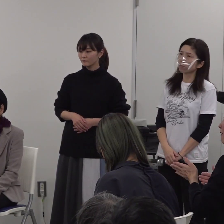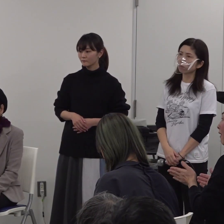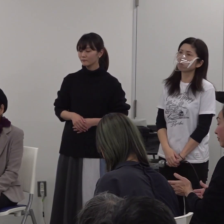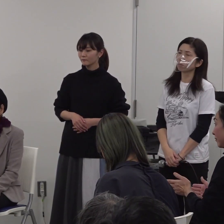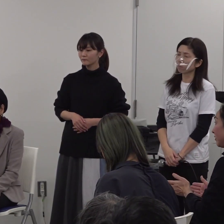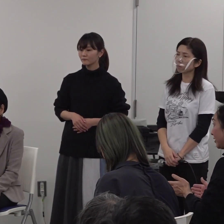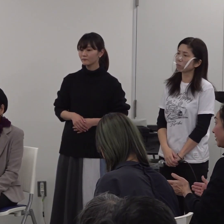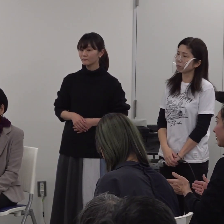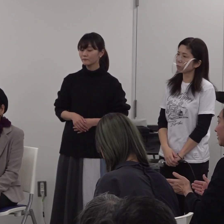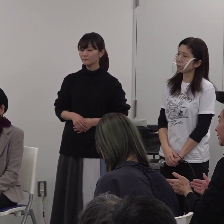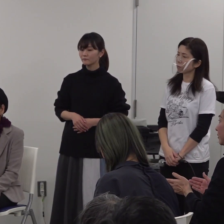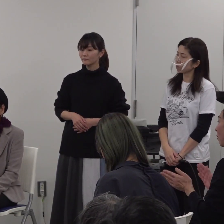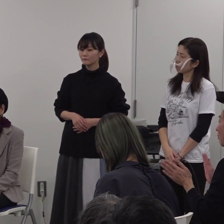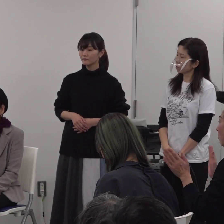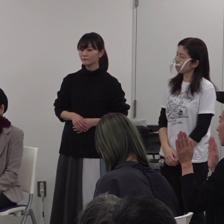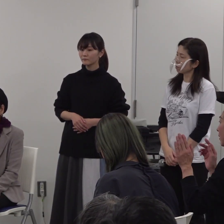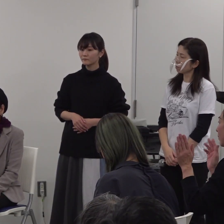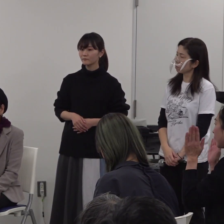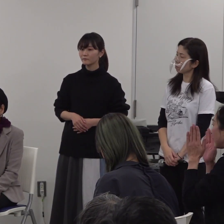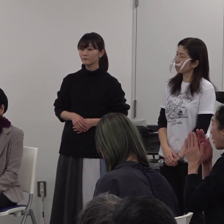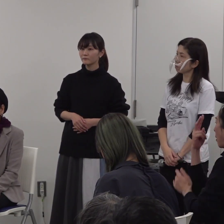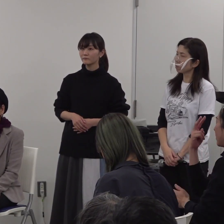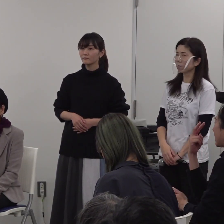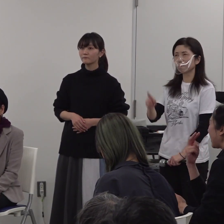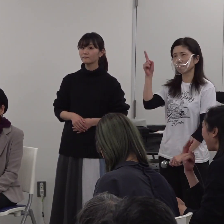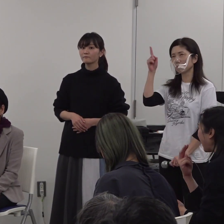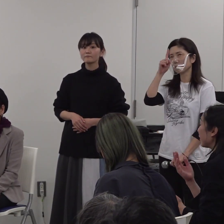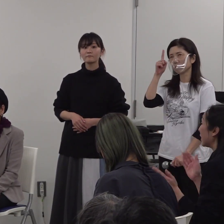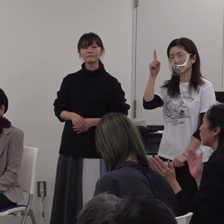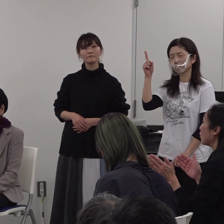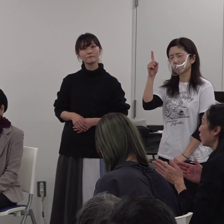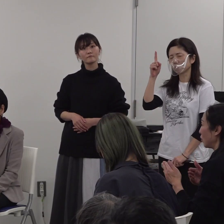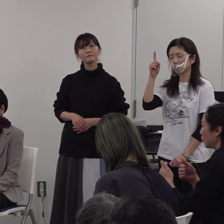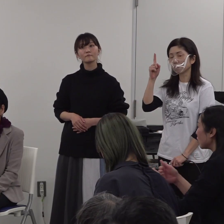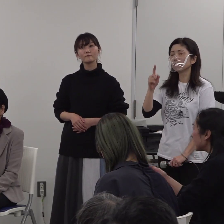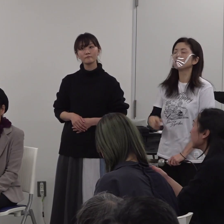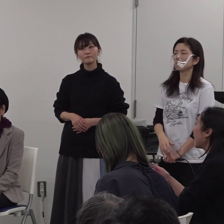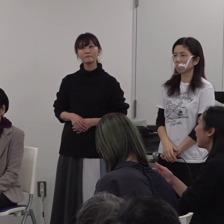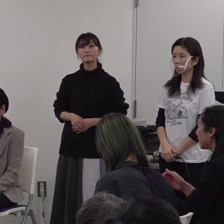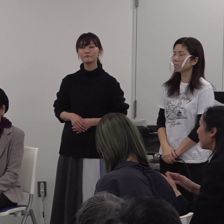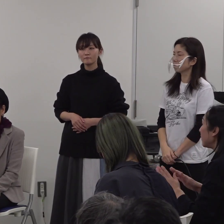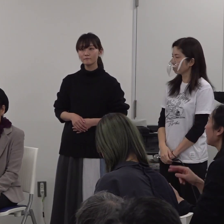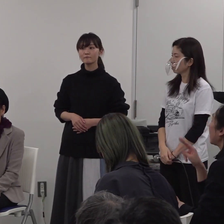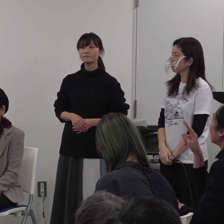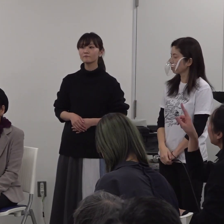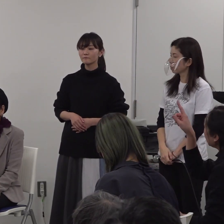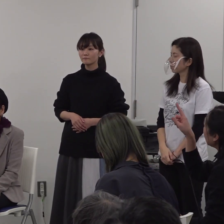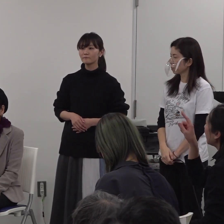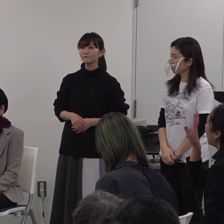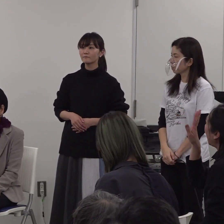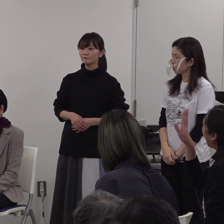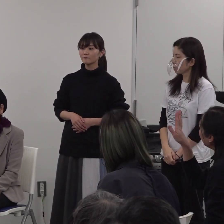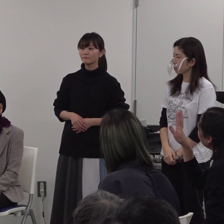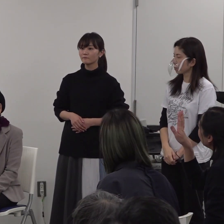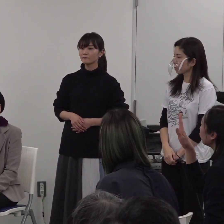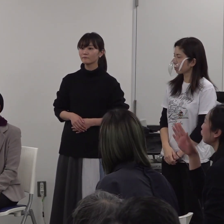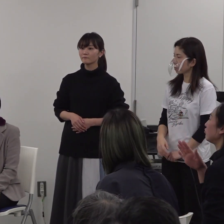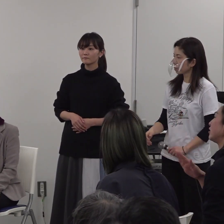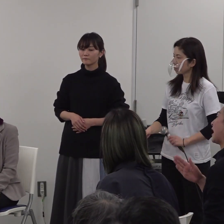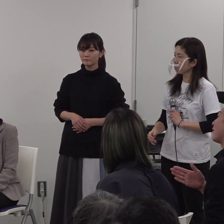今日は上に 電気が何か眩しいくらい光っているのそれのみが見えます